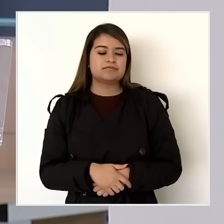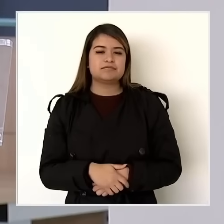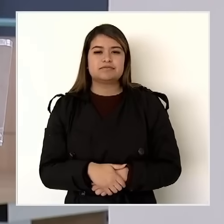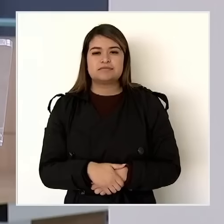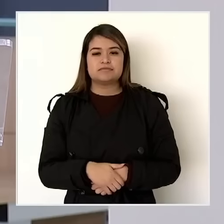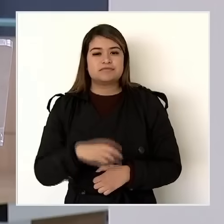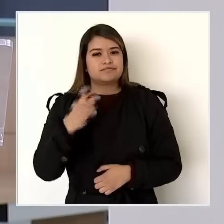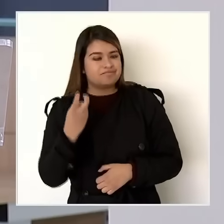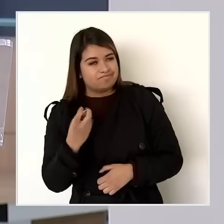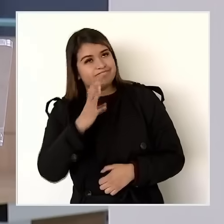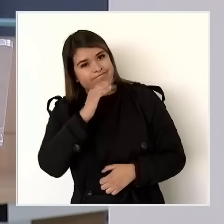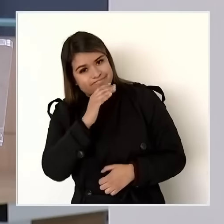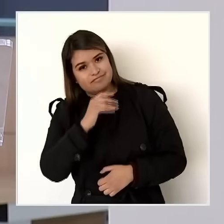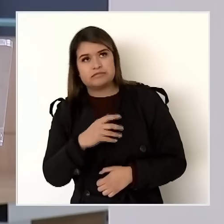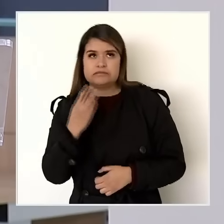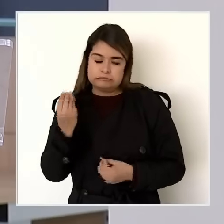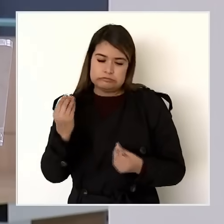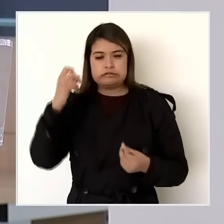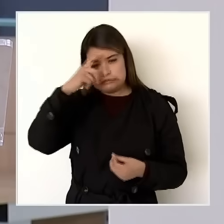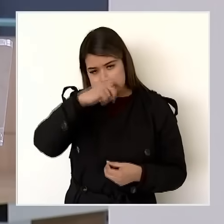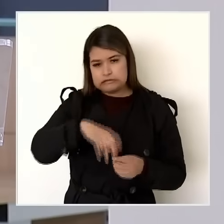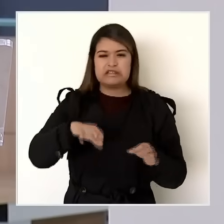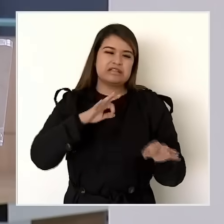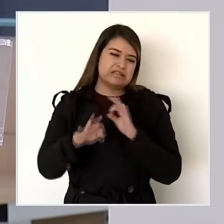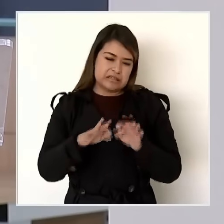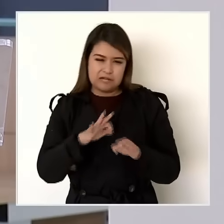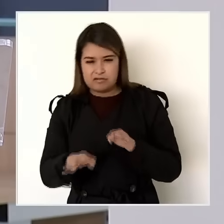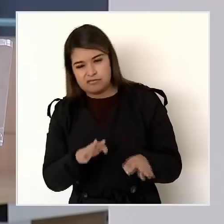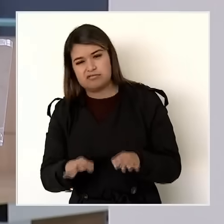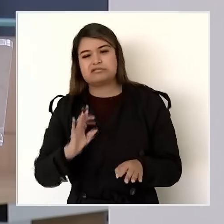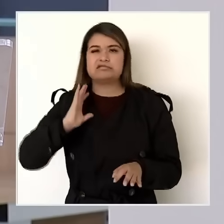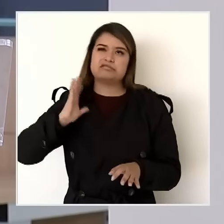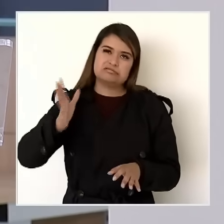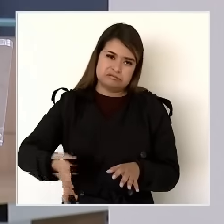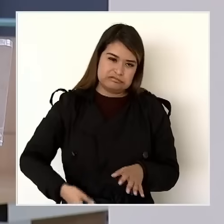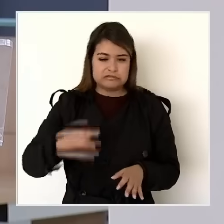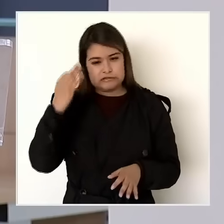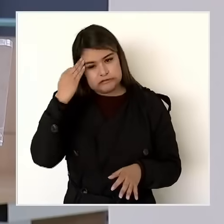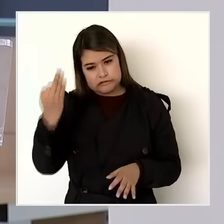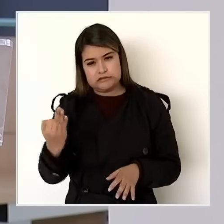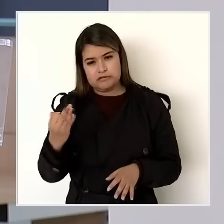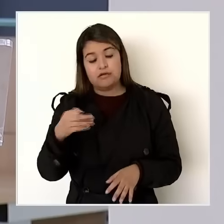proceso muy intenso de digitalización de todos los procesos y eso nos está ayudando la Agencia